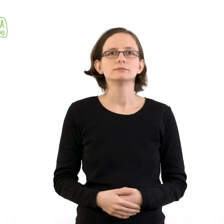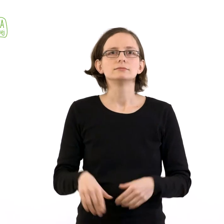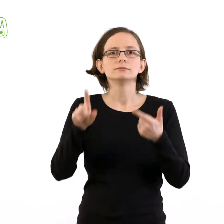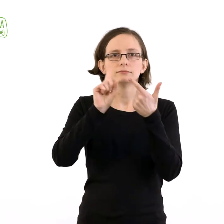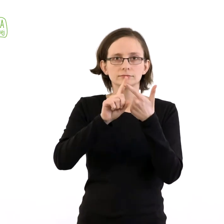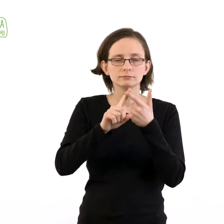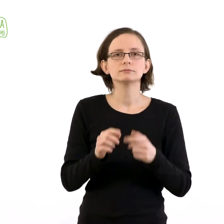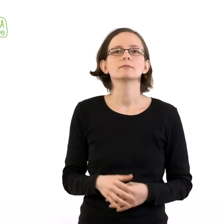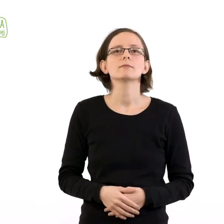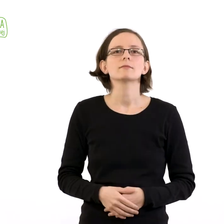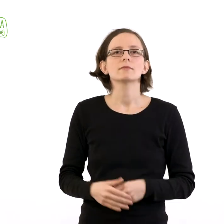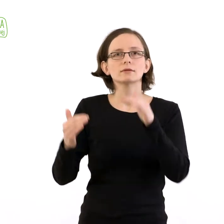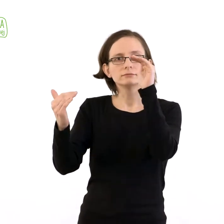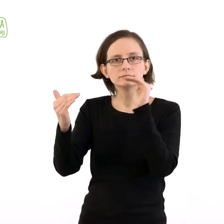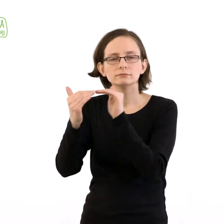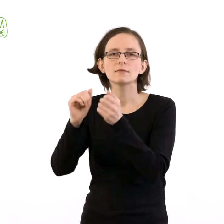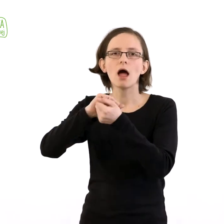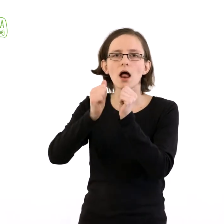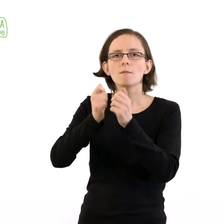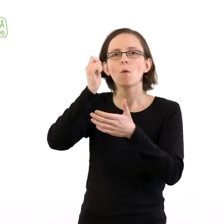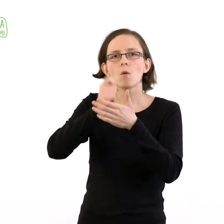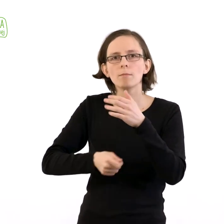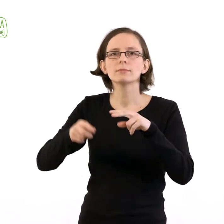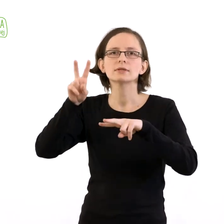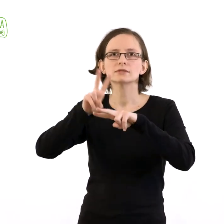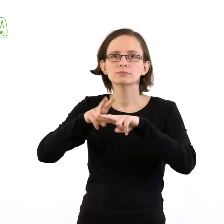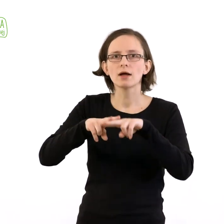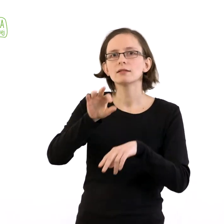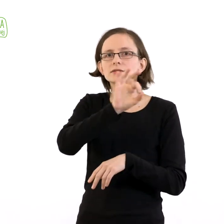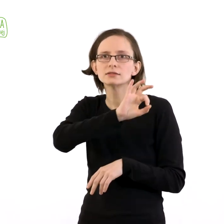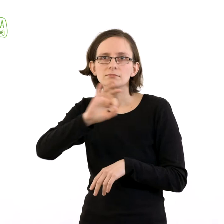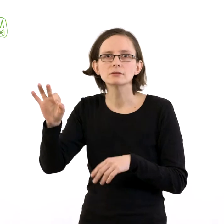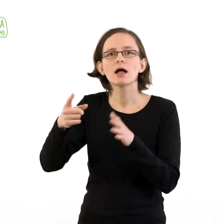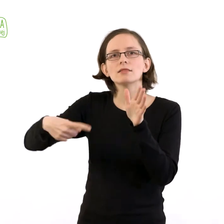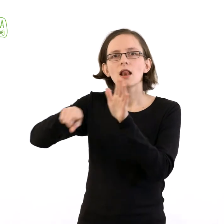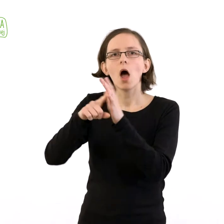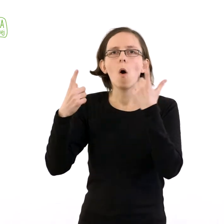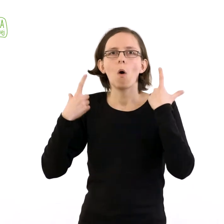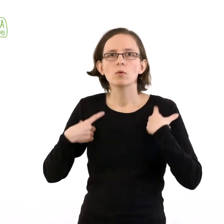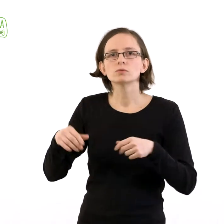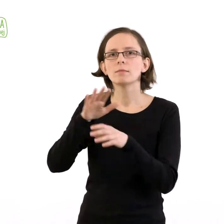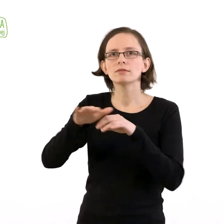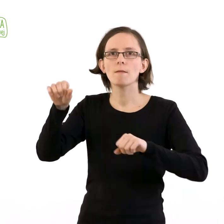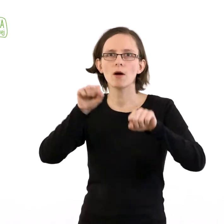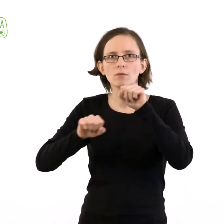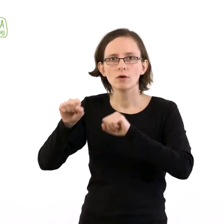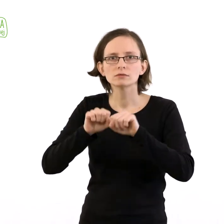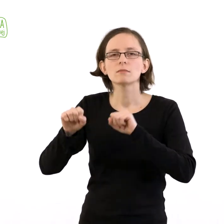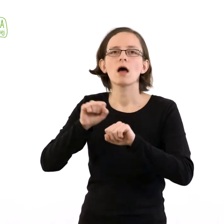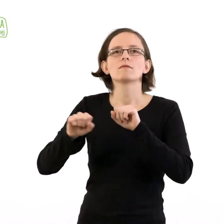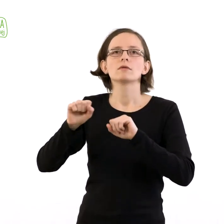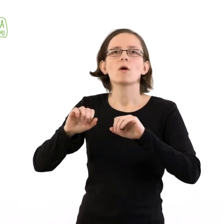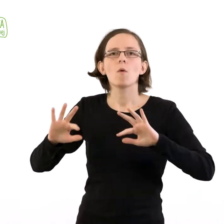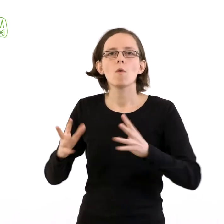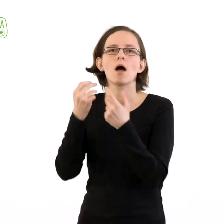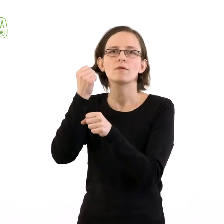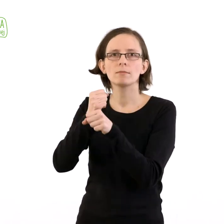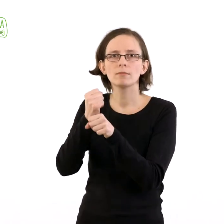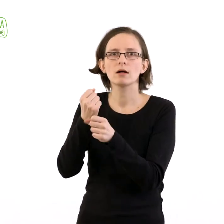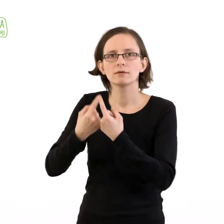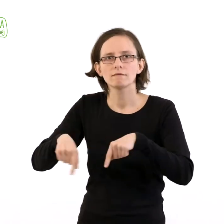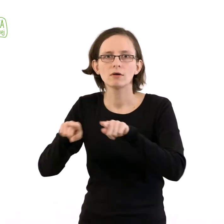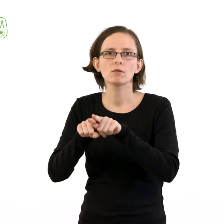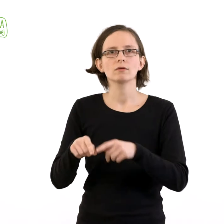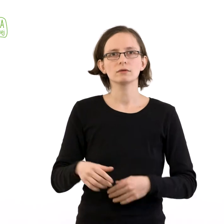adaptacji lub nabycia urządzeń ułatwiających osobie niepełnosprawnej wykonywanie pracy lub funkcjonowanie w zakładzie pracy;